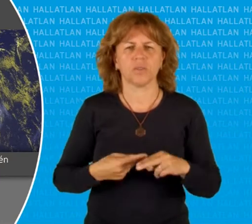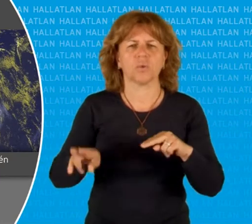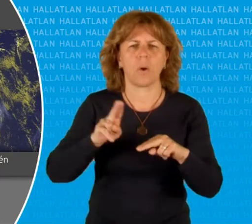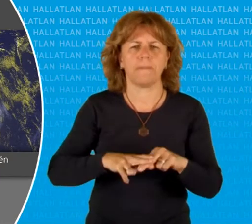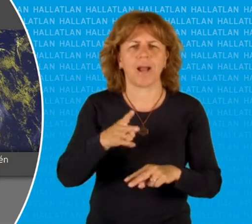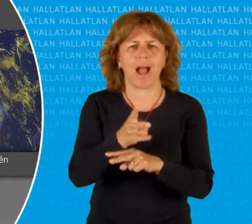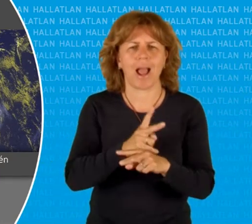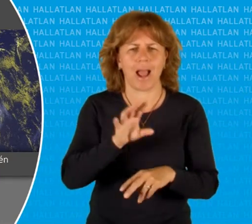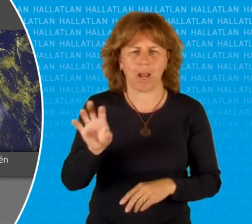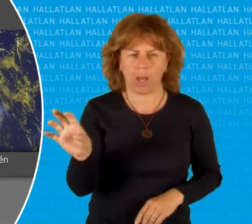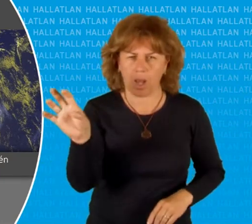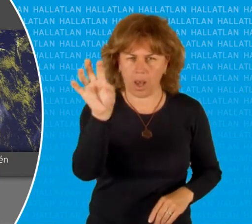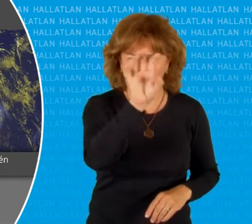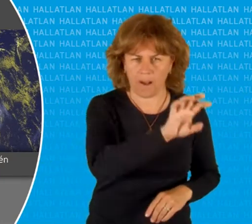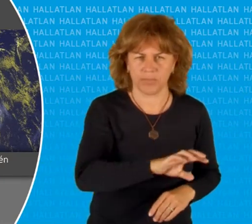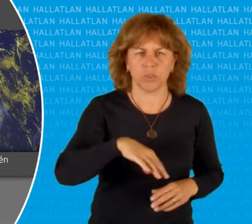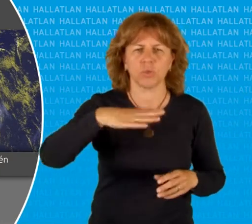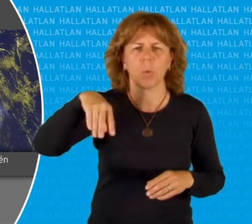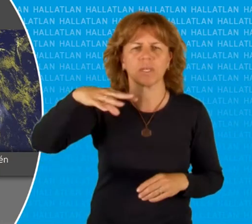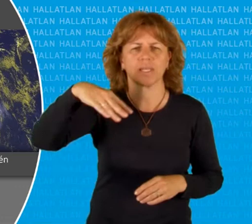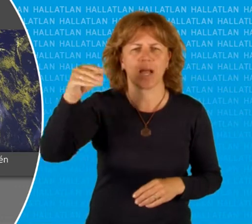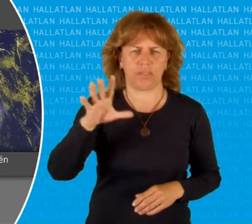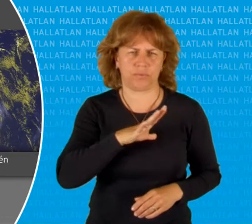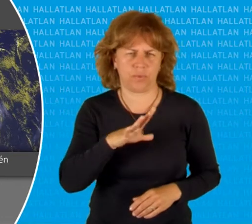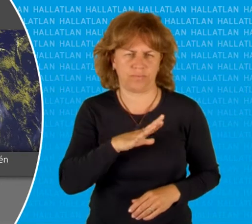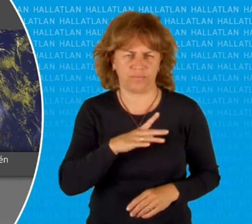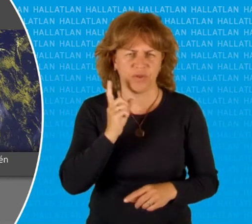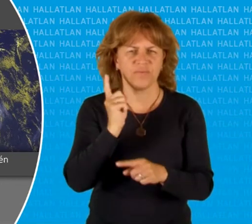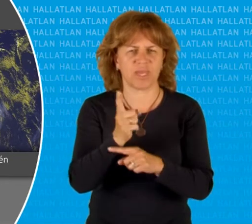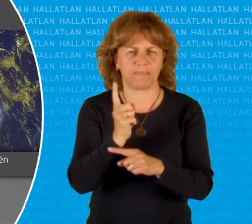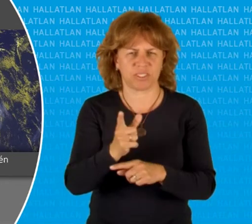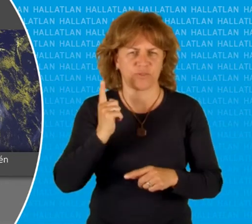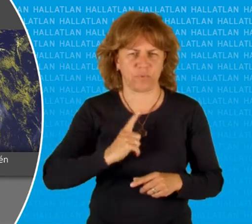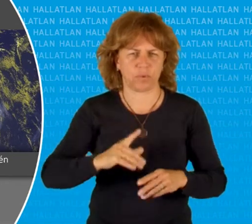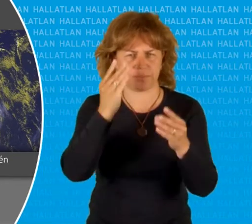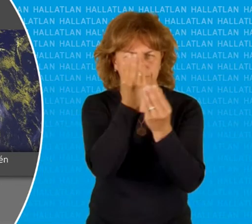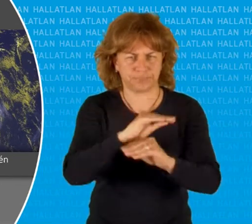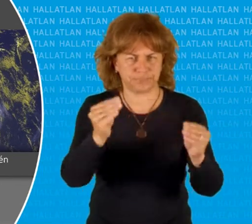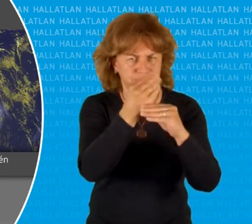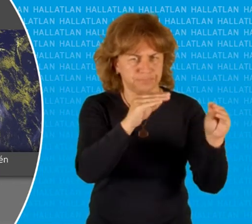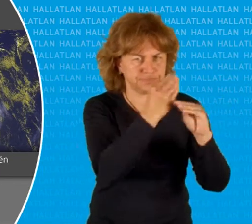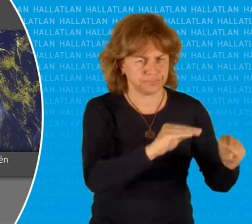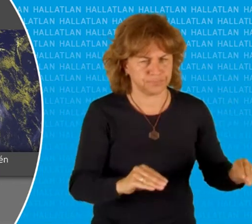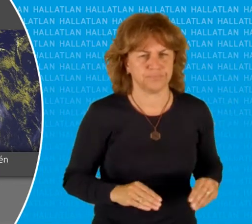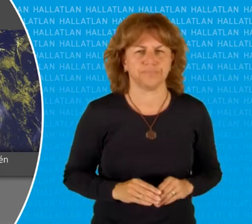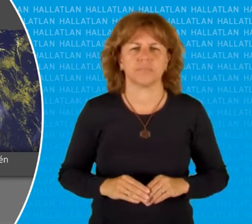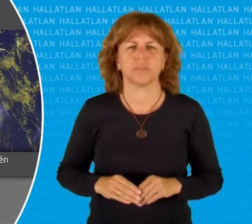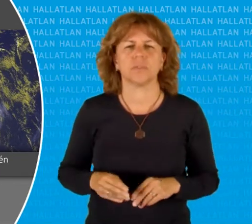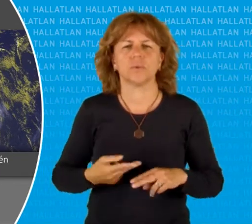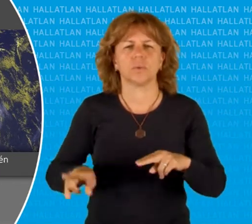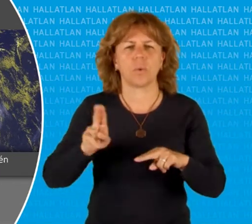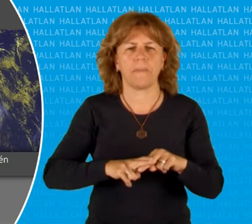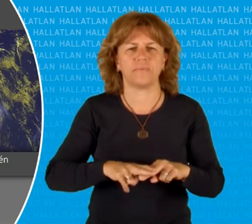Több államban tornádóveszélyre való figyelmeztetést is kiadtak.